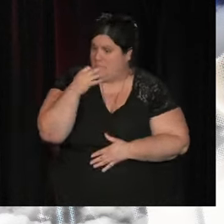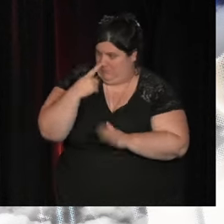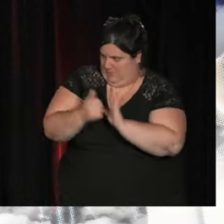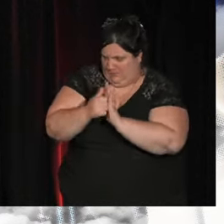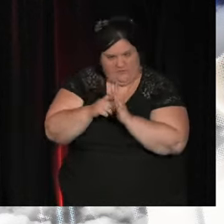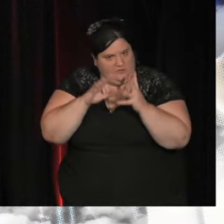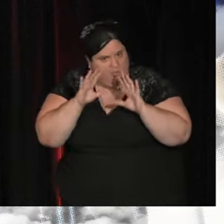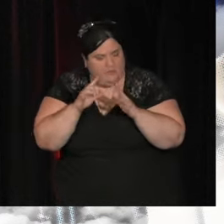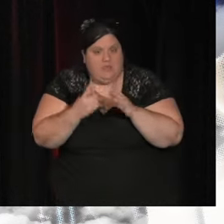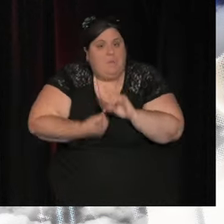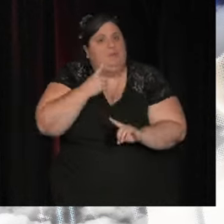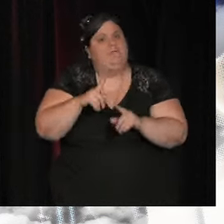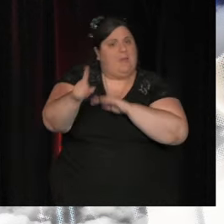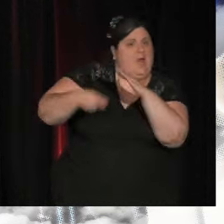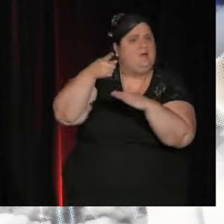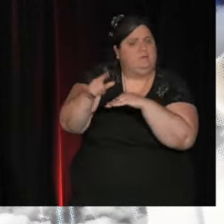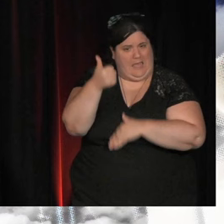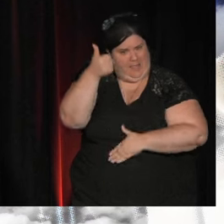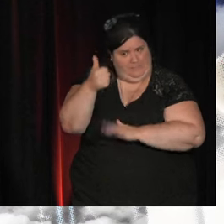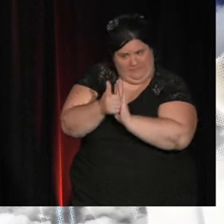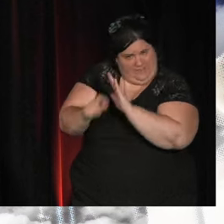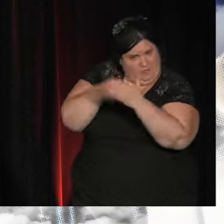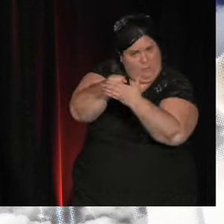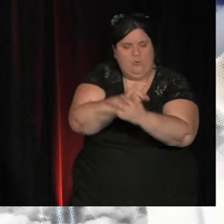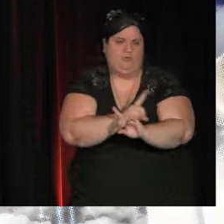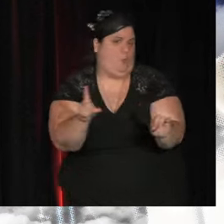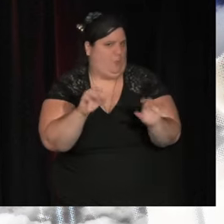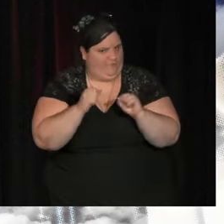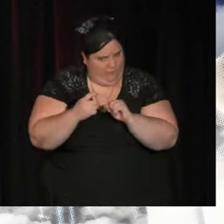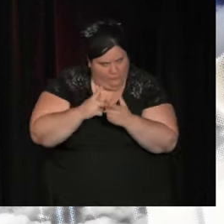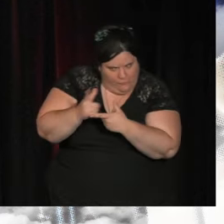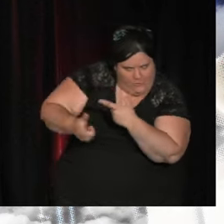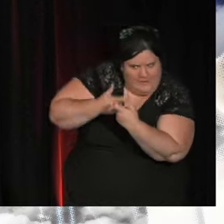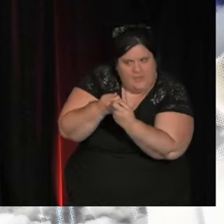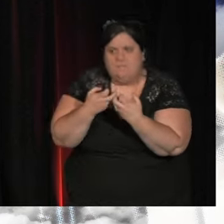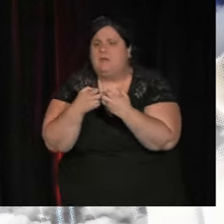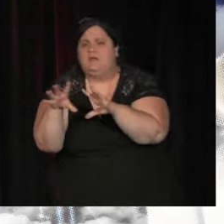important à la fois par rapport aux compositions ennemies, c'est-à-dire les tactiques qu'on nous fait pour contrer du dive,